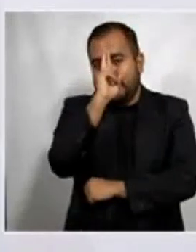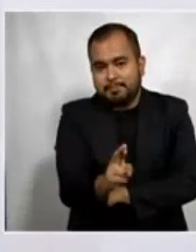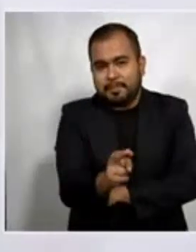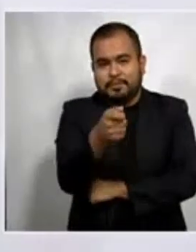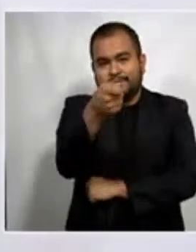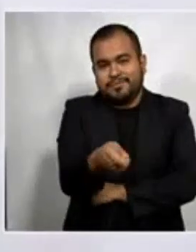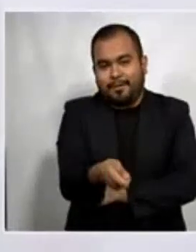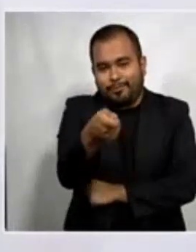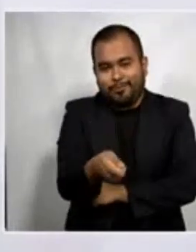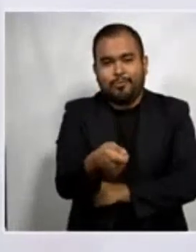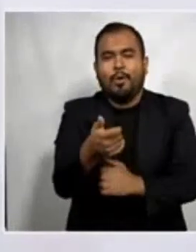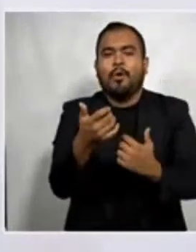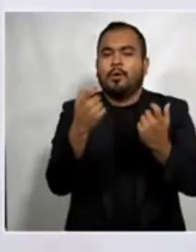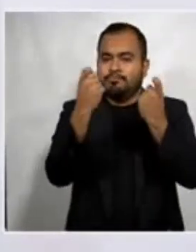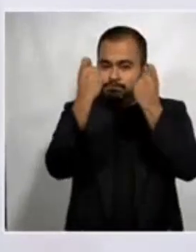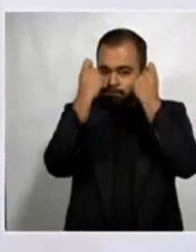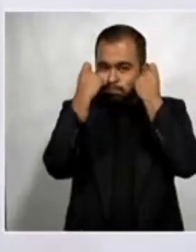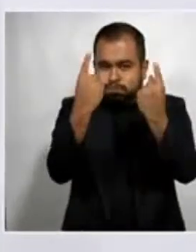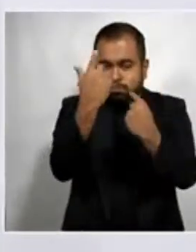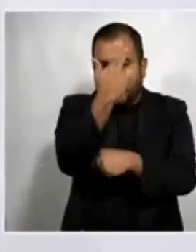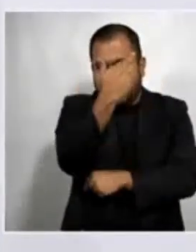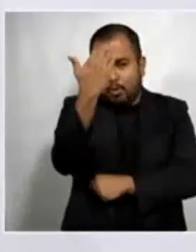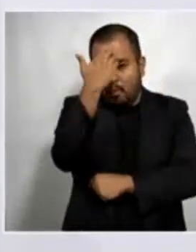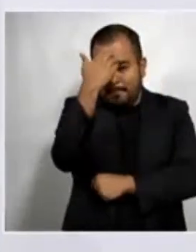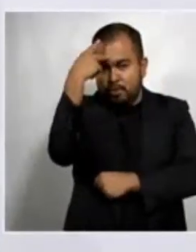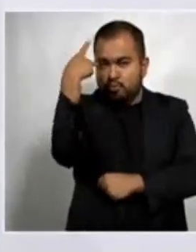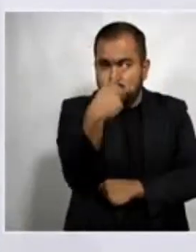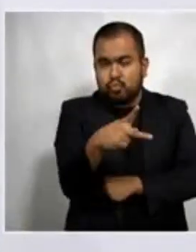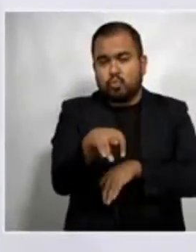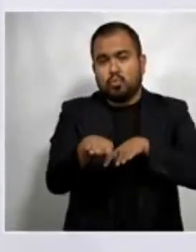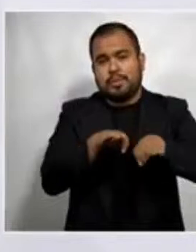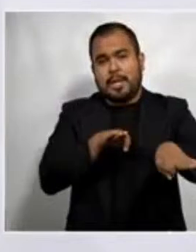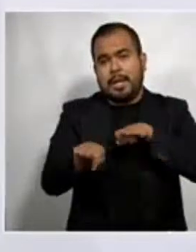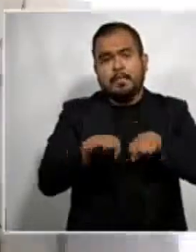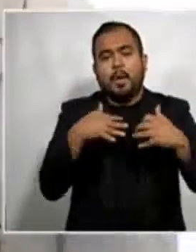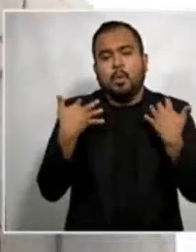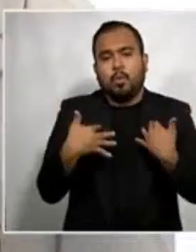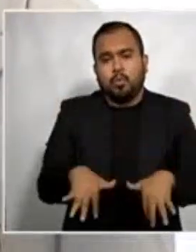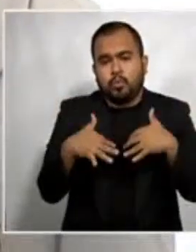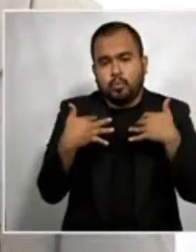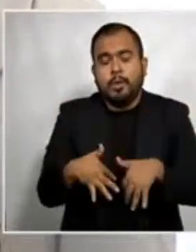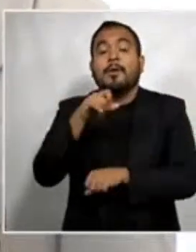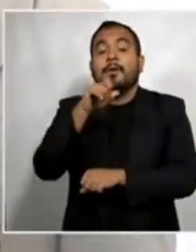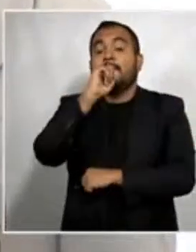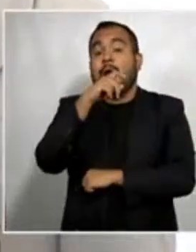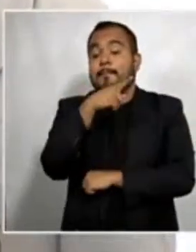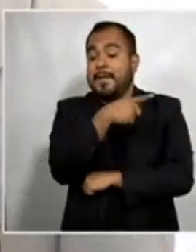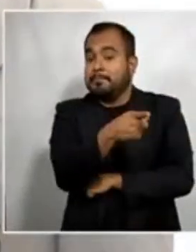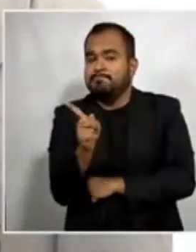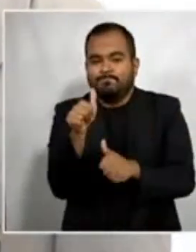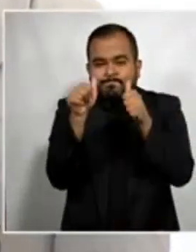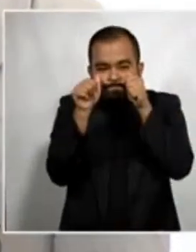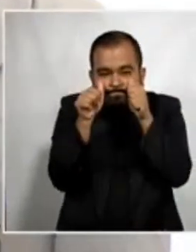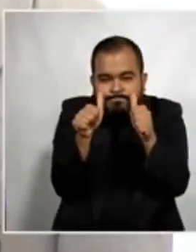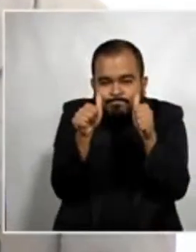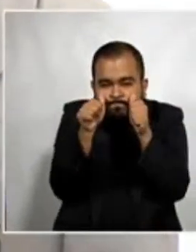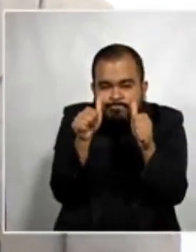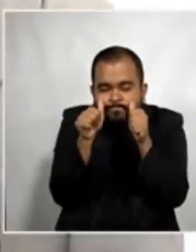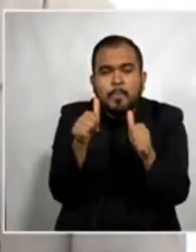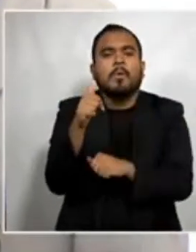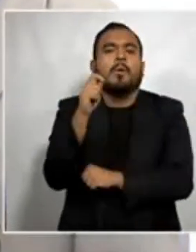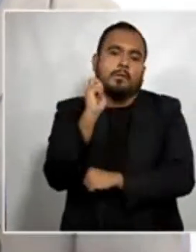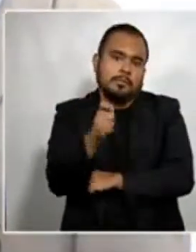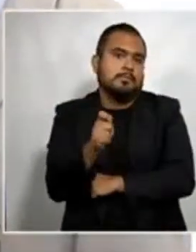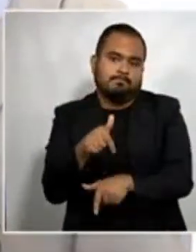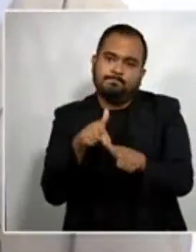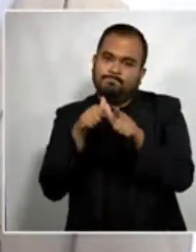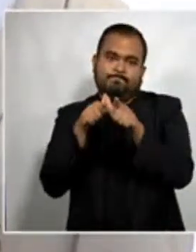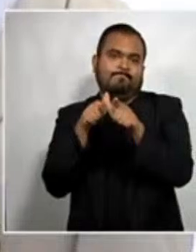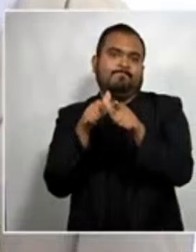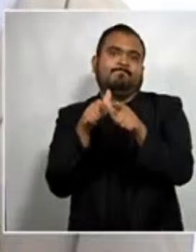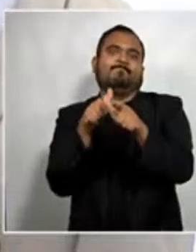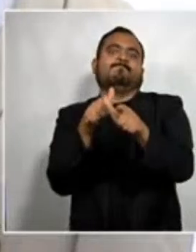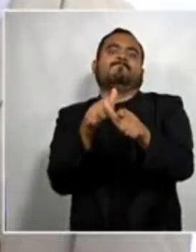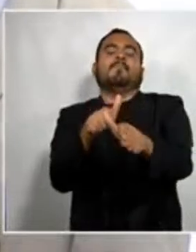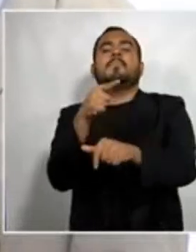mi reconocimiento por su trabajo y por la atención que dan y seguirán dando a todos los pacientes y